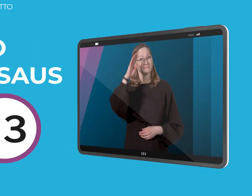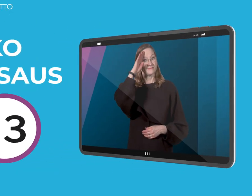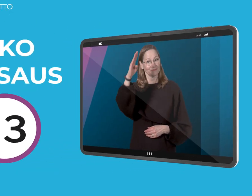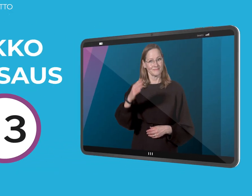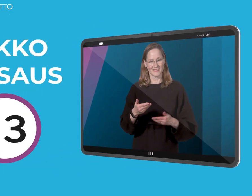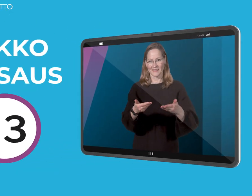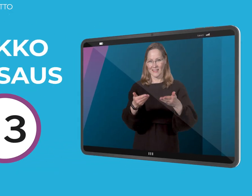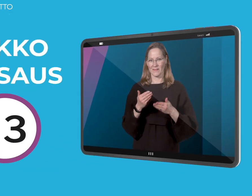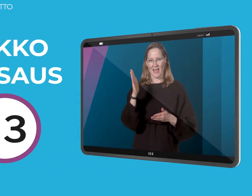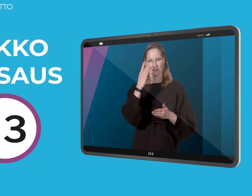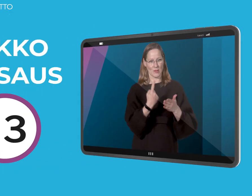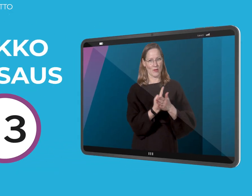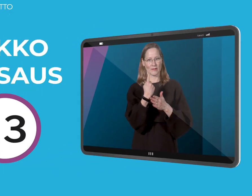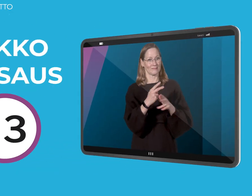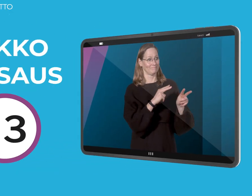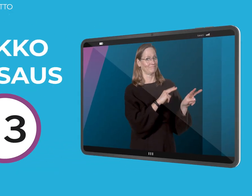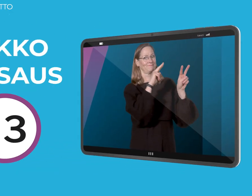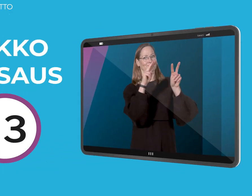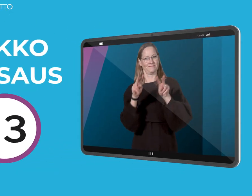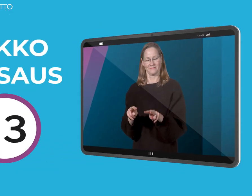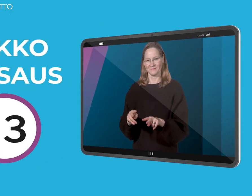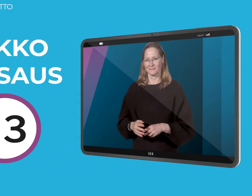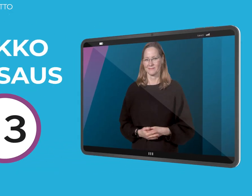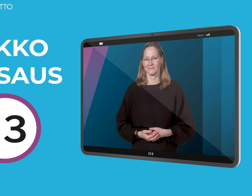Hei! Tervetuloa ajankohtaiskatsauksemme pariin.